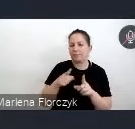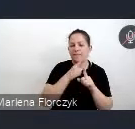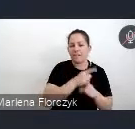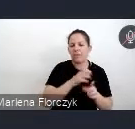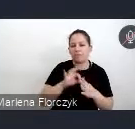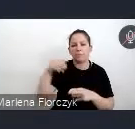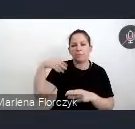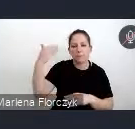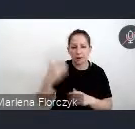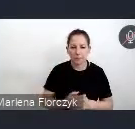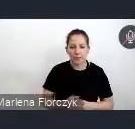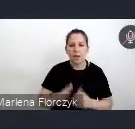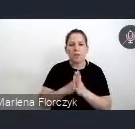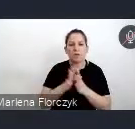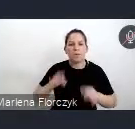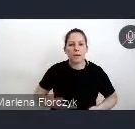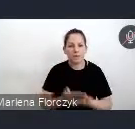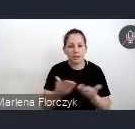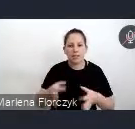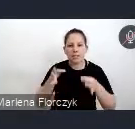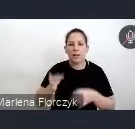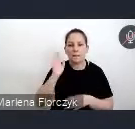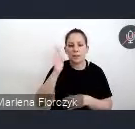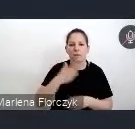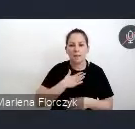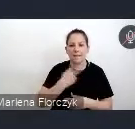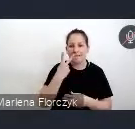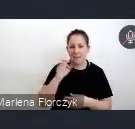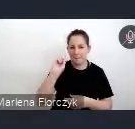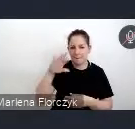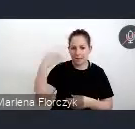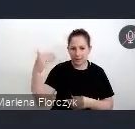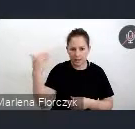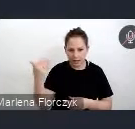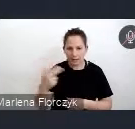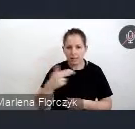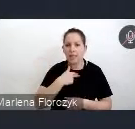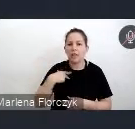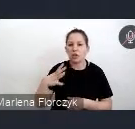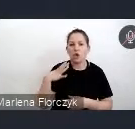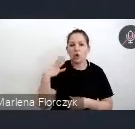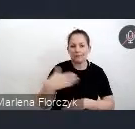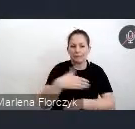Proszę państwa, teraz będziemy mieli dwie prezentacje naszych gości z zagranicy,